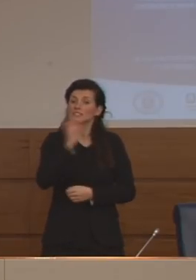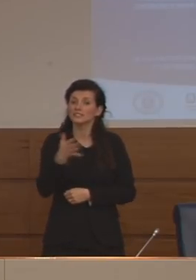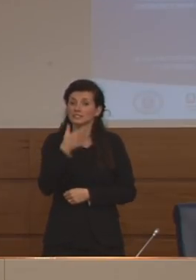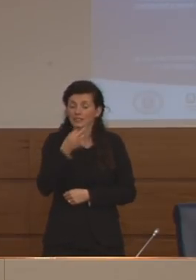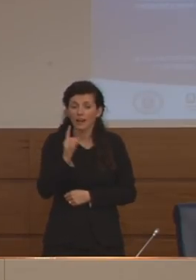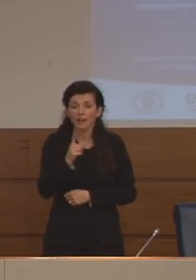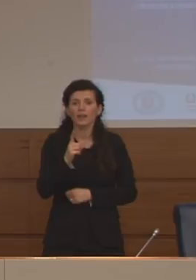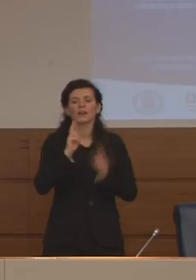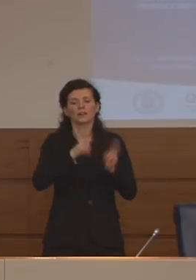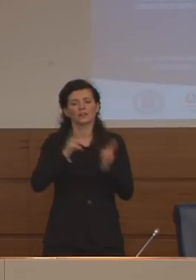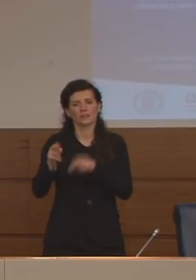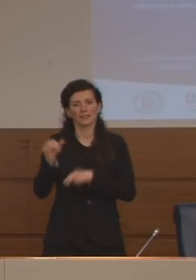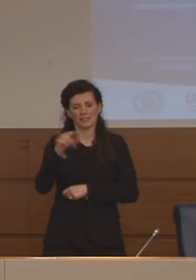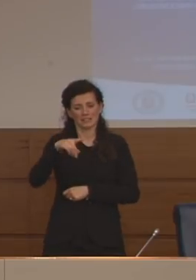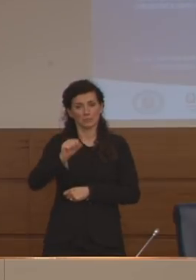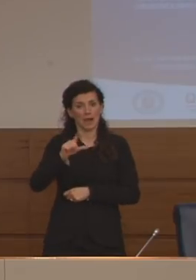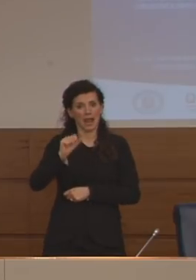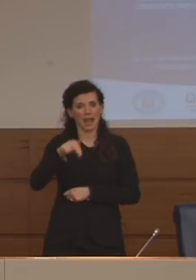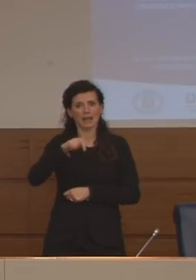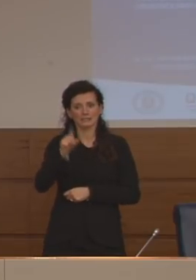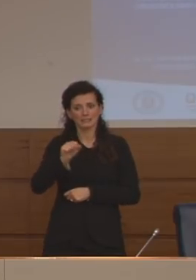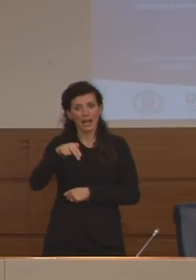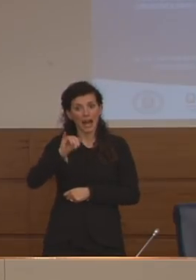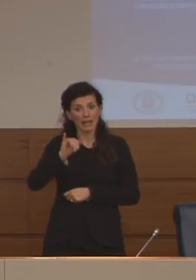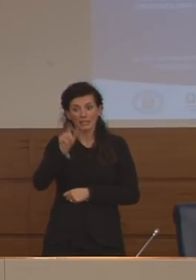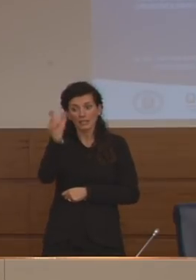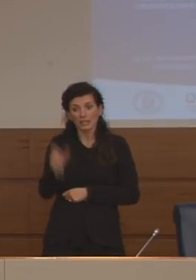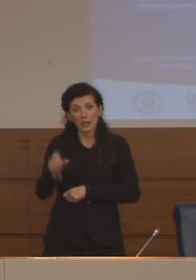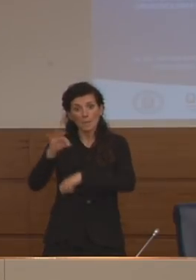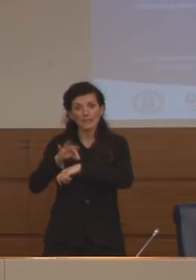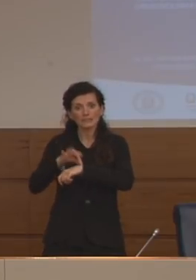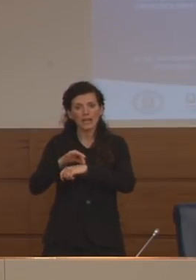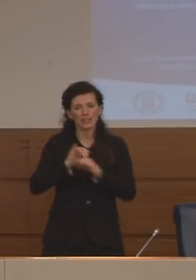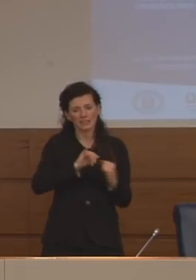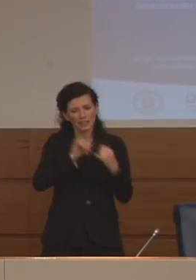volta i pazienti dimessi sono più numerosi di quelli ricoverati è quindi